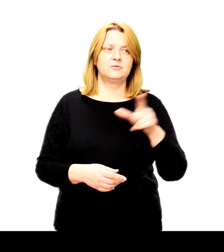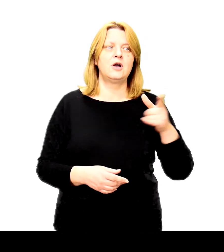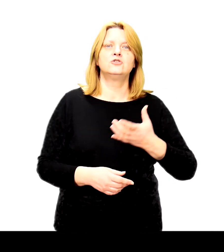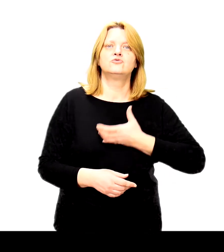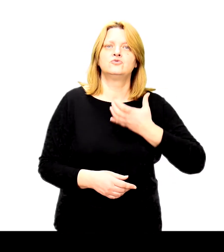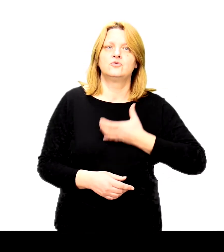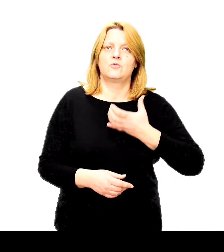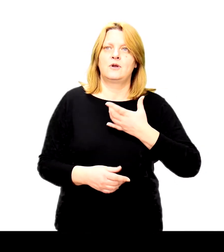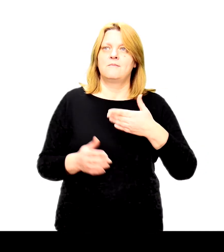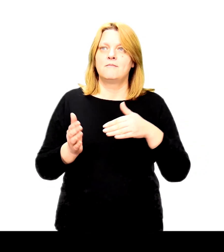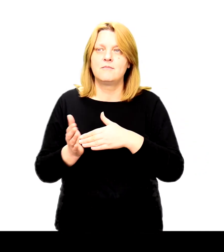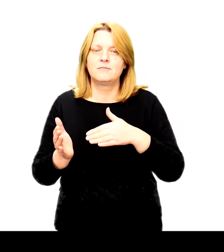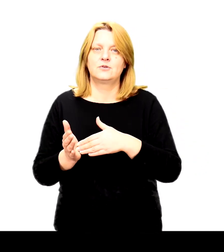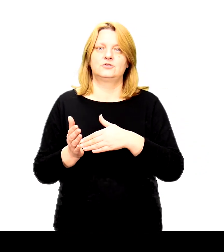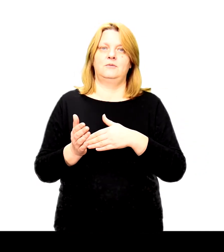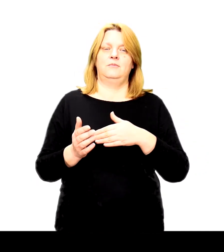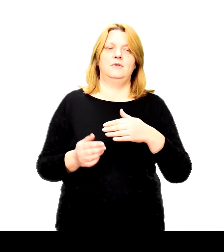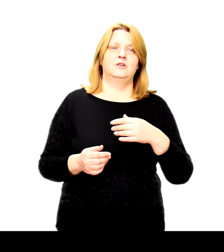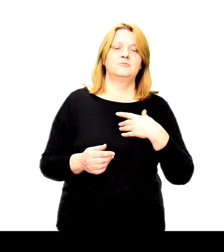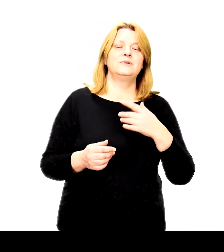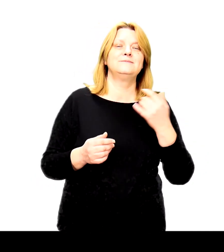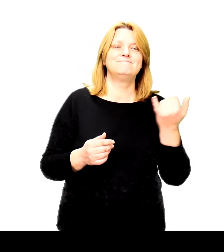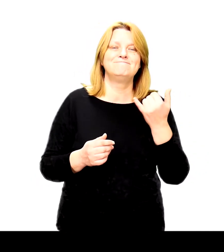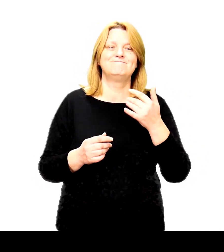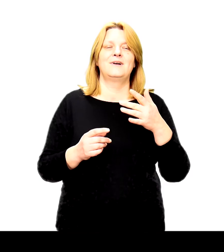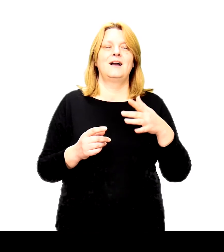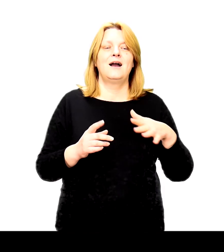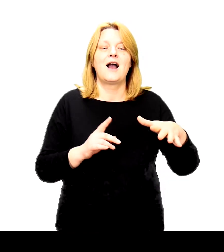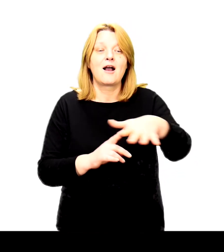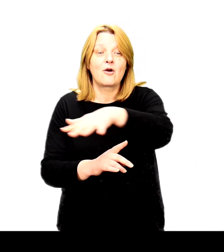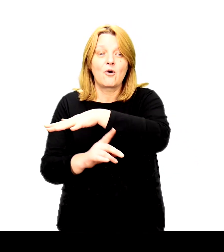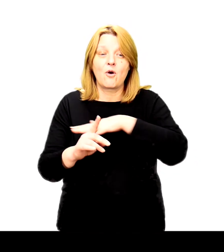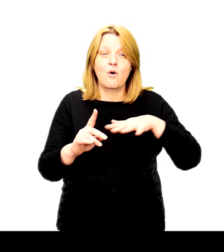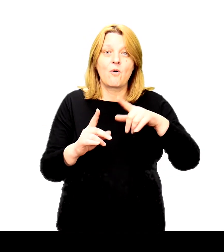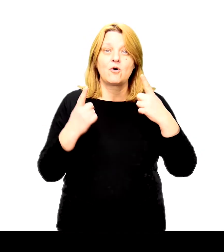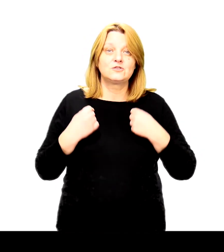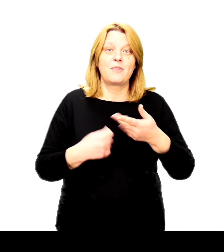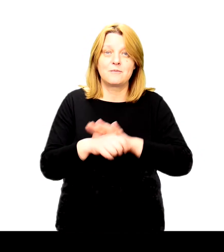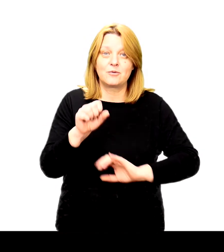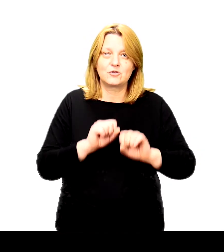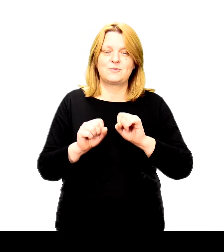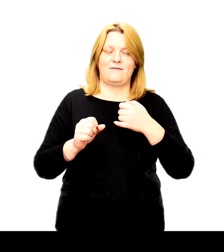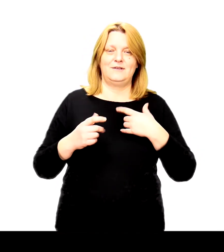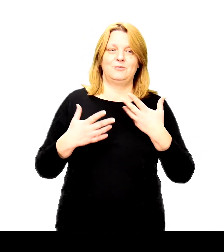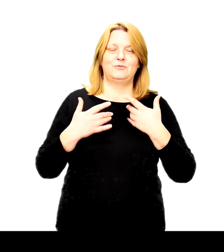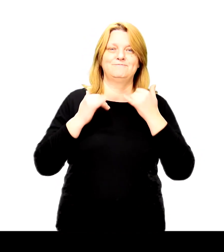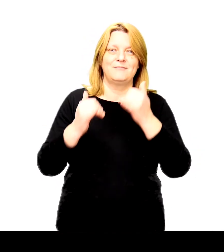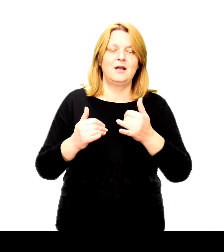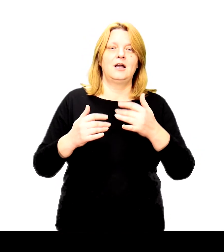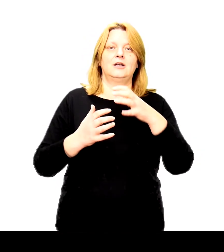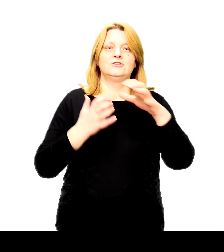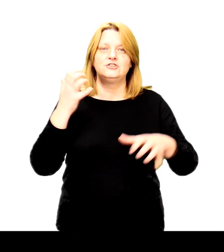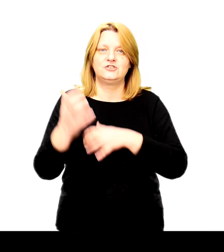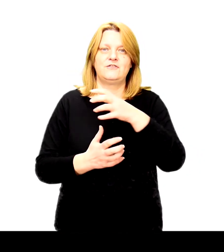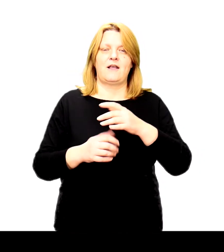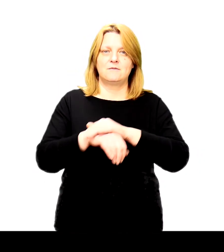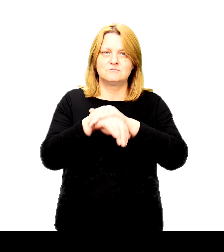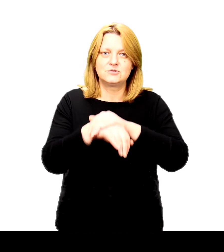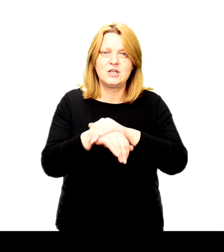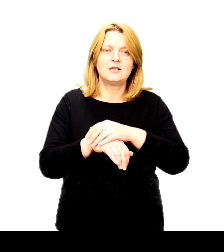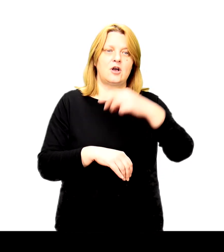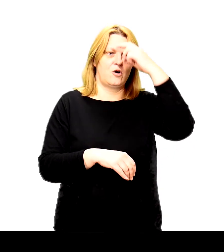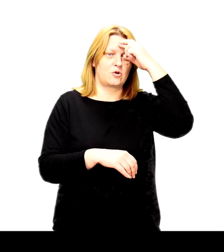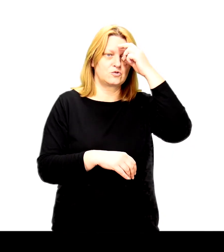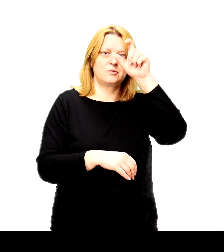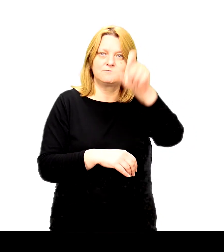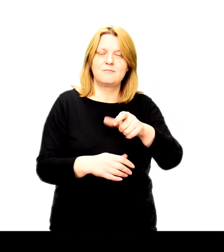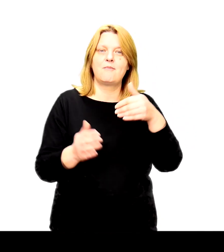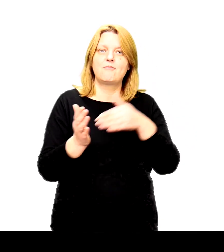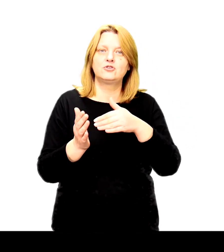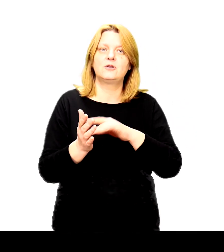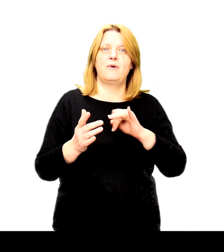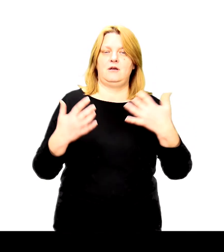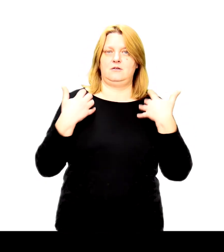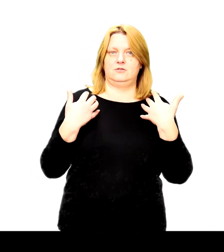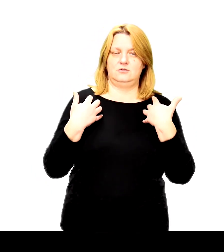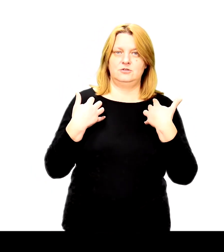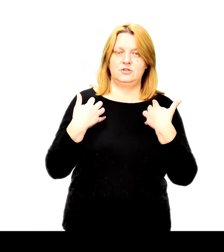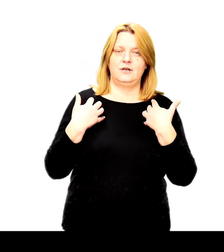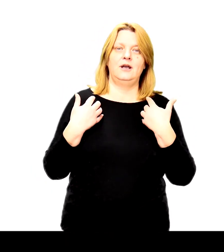żeby czuły się potrzebne i żeby wokół nich budować świat przyjazny, rozumiejący ich potrzeby i ich funkcjonowanie.